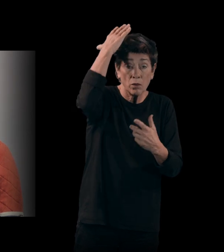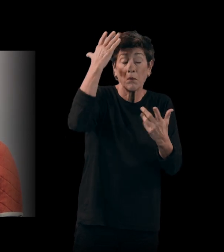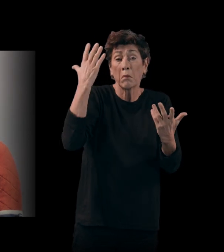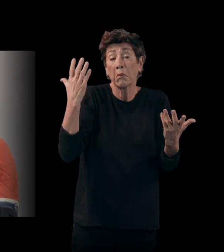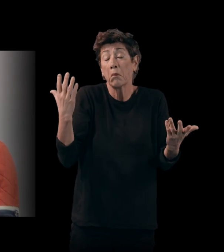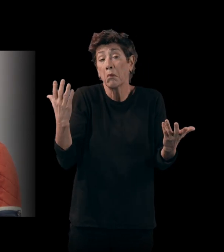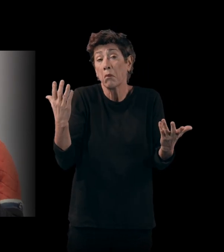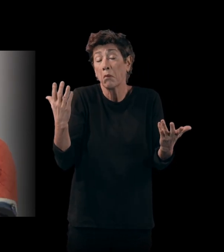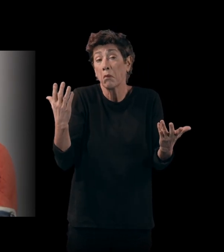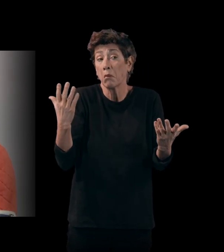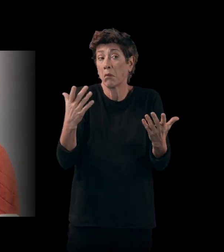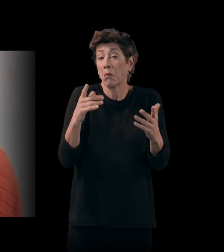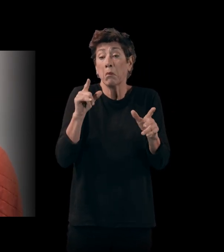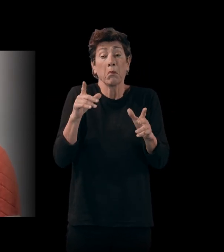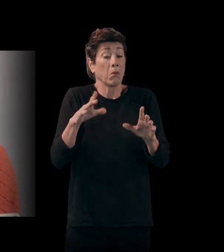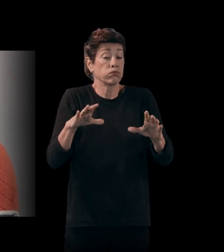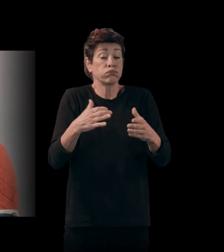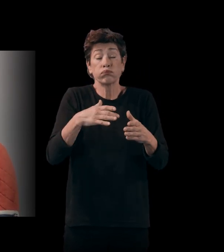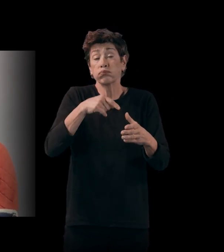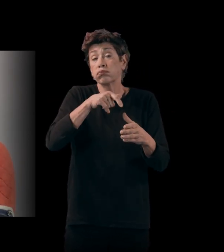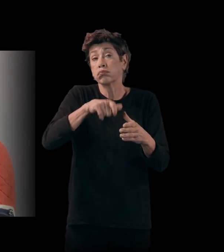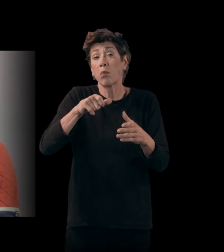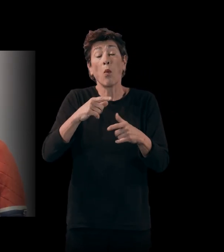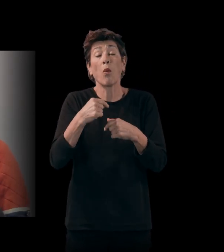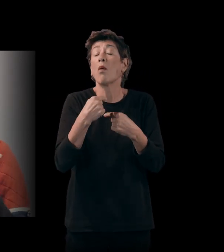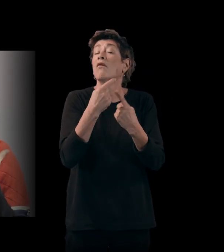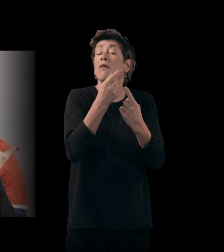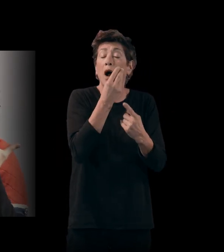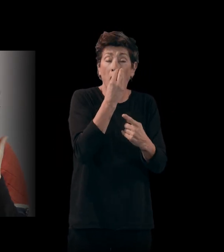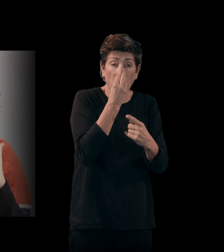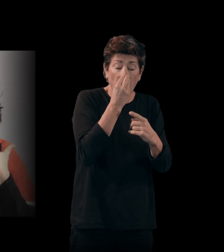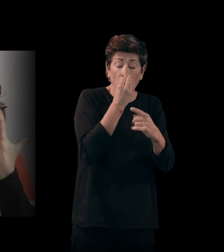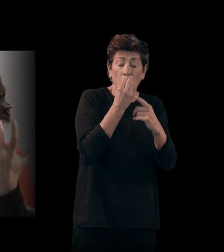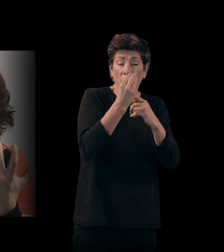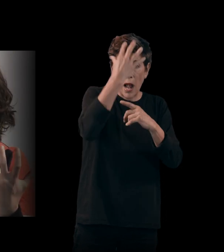Dans l'esprit des Paul Eluard, quand on va en Nouvelle-Calédonie, c'est plutôt l'idée d'aller en Kanaky.